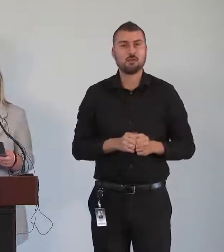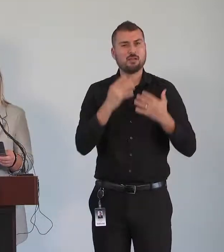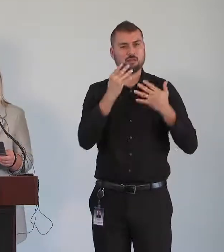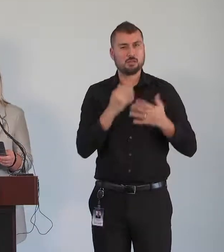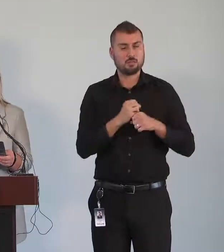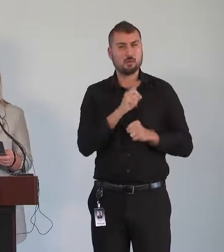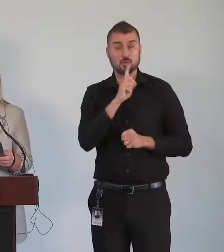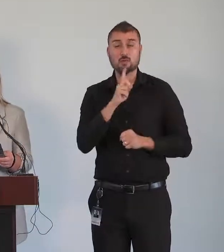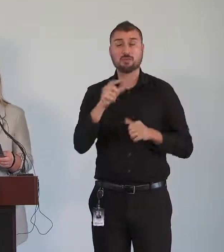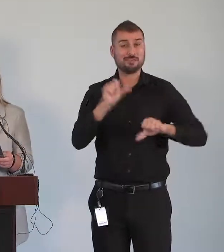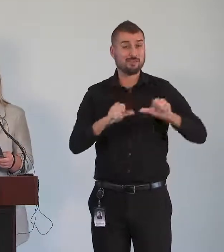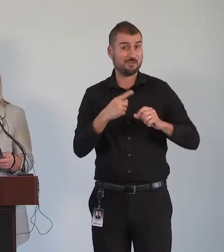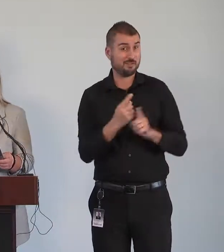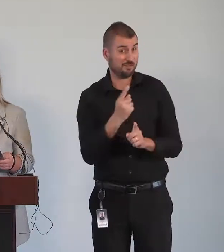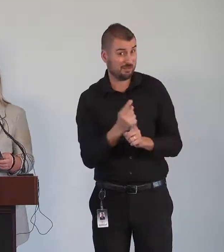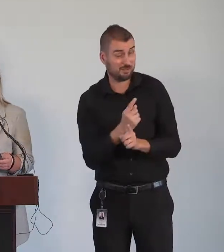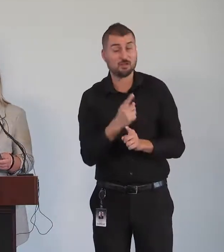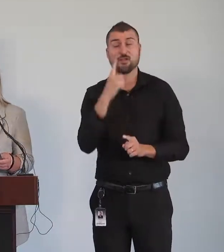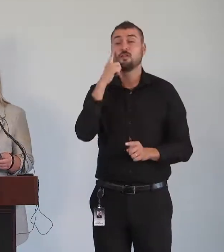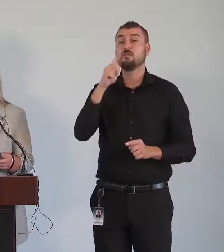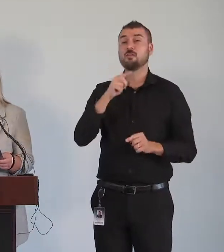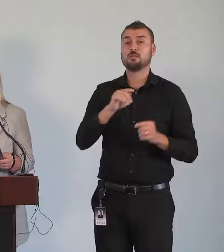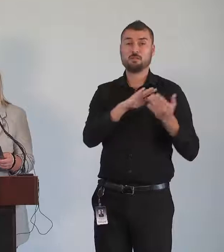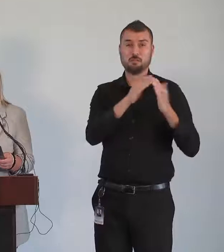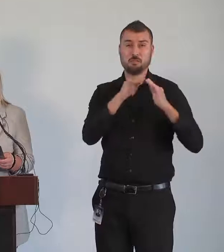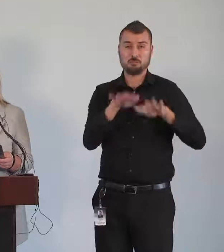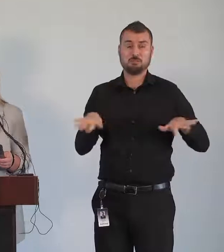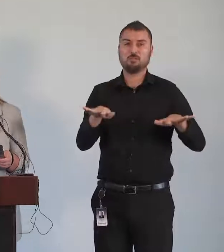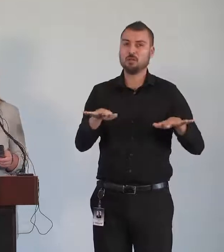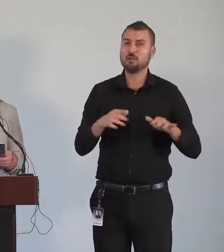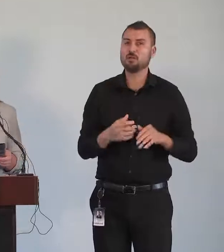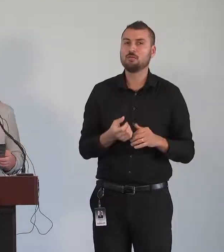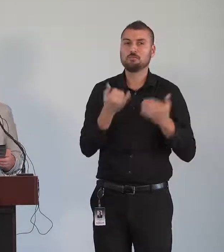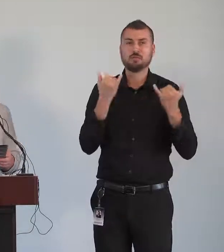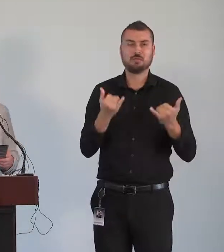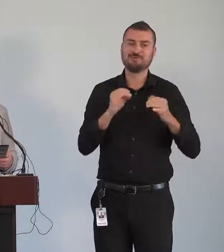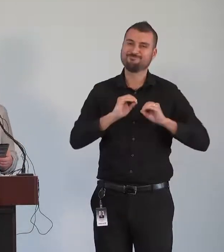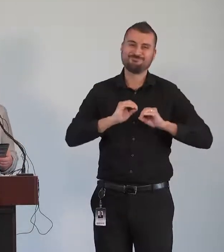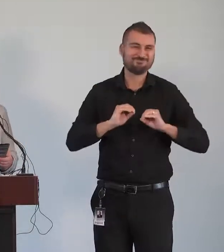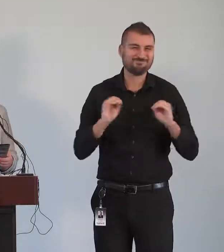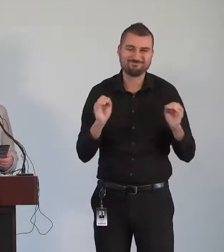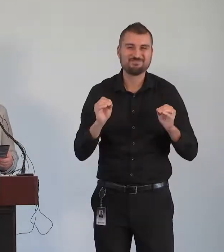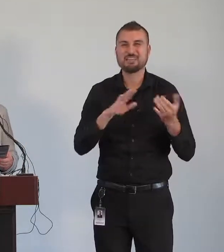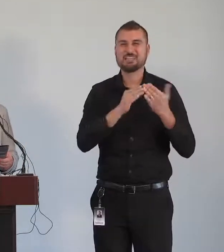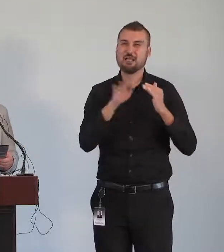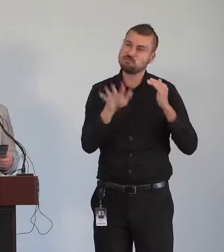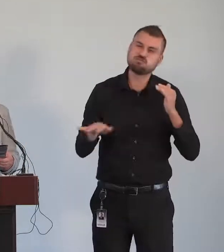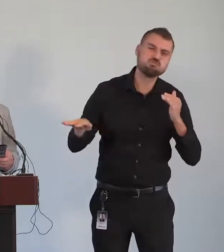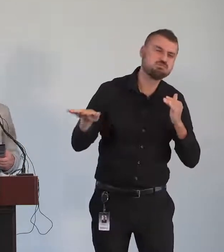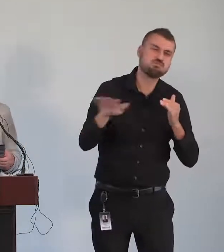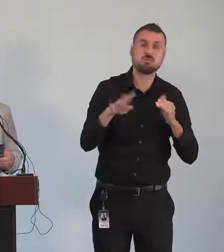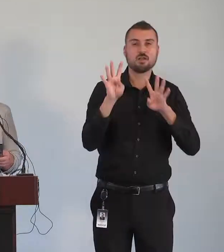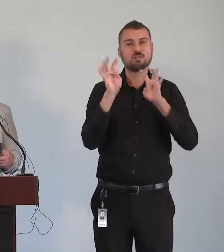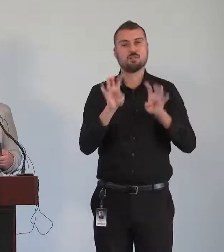esta precisión científica de la comunidad, actualmente no hay una encuesta en toda la ciudad. opción es